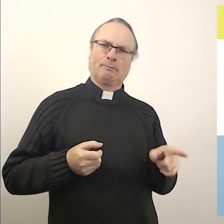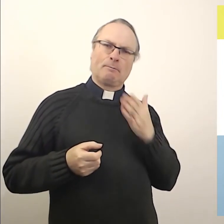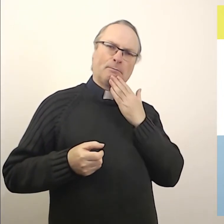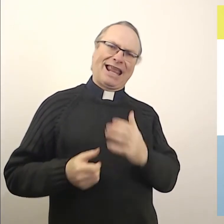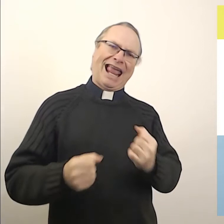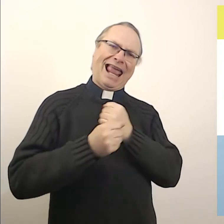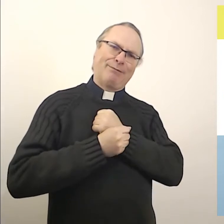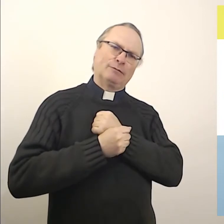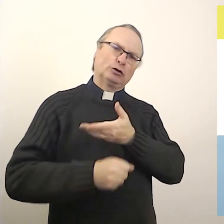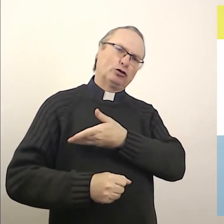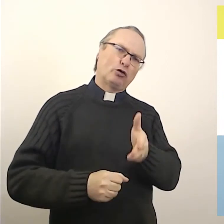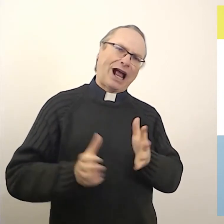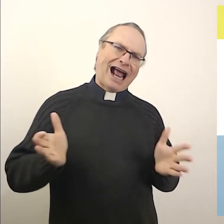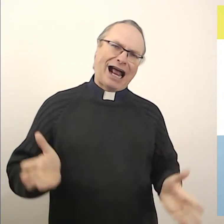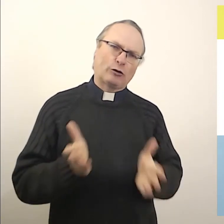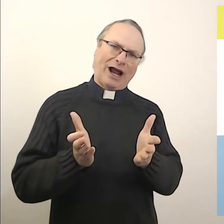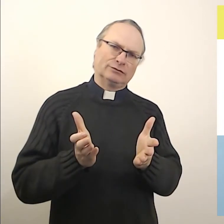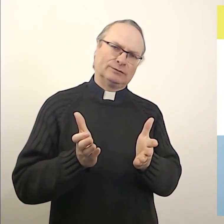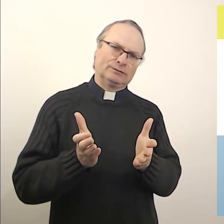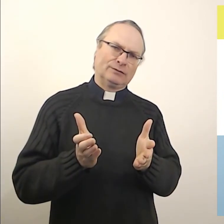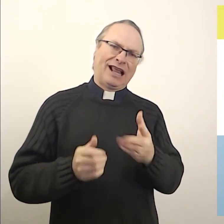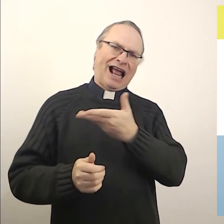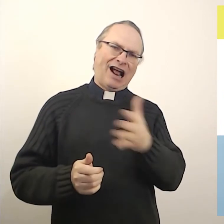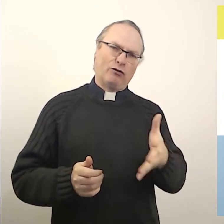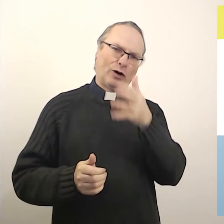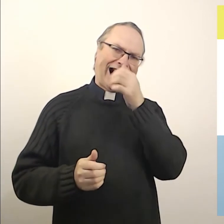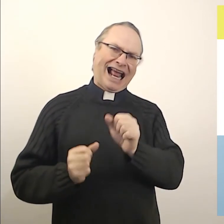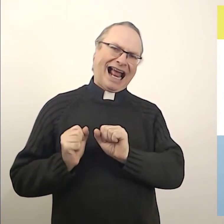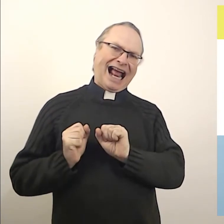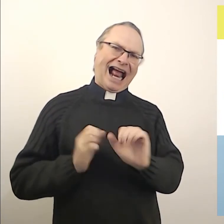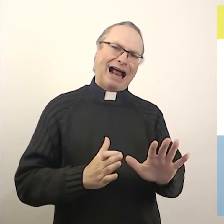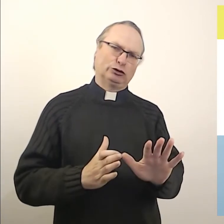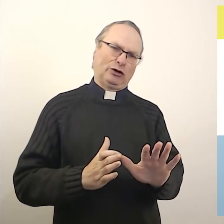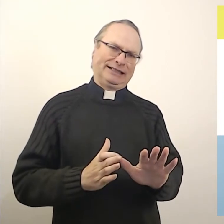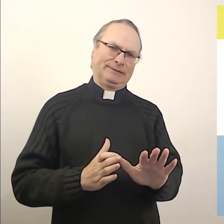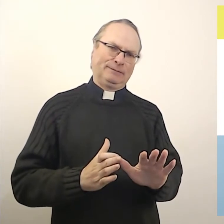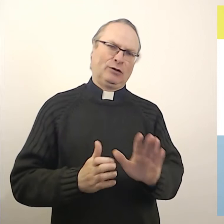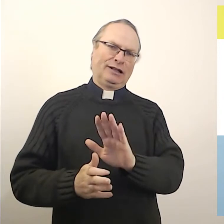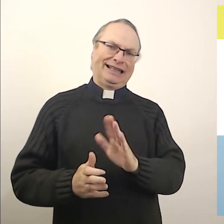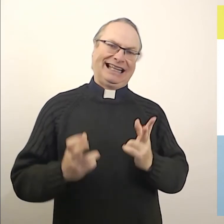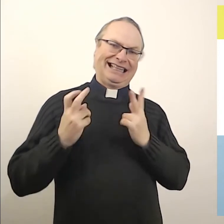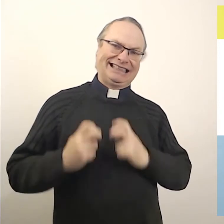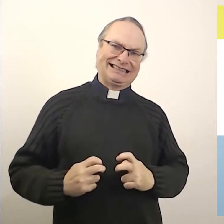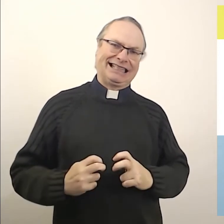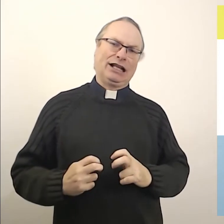Bien-aimés, je vous encourage... à vous abstenir des désirs